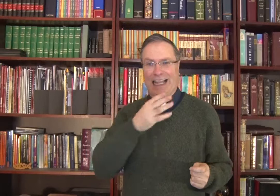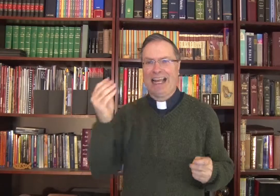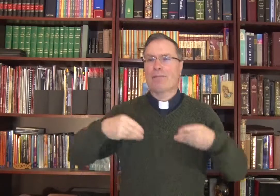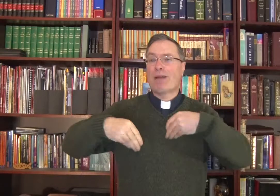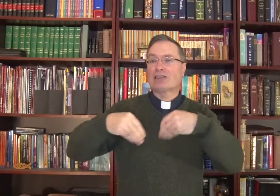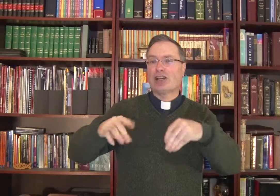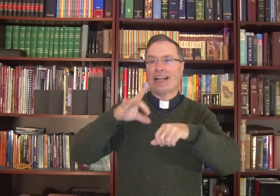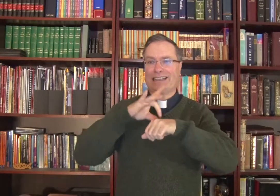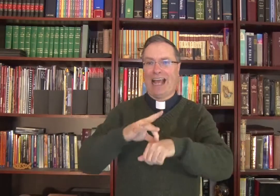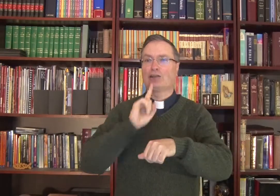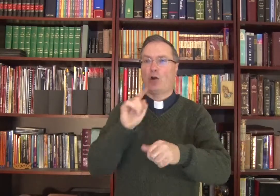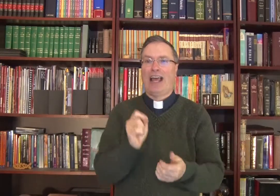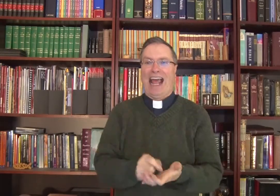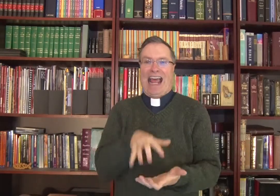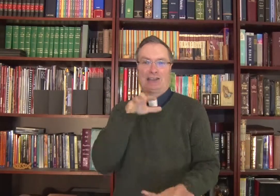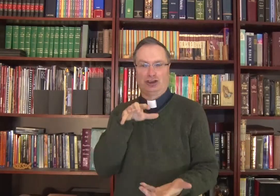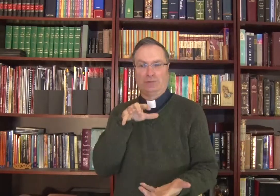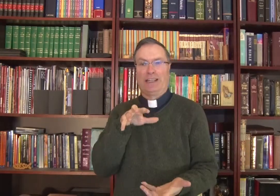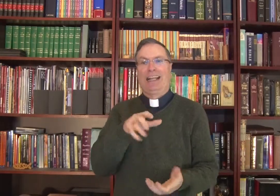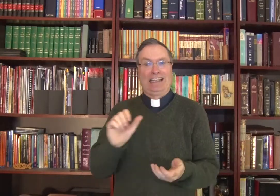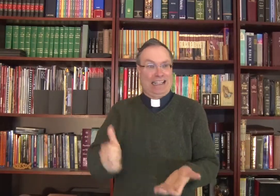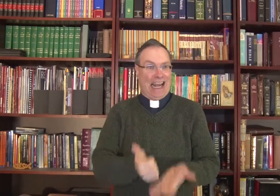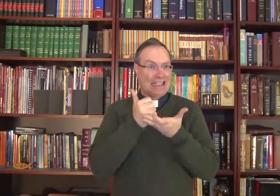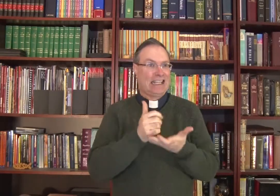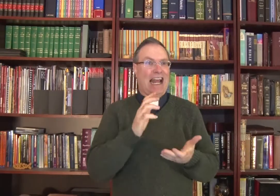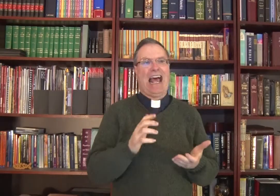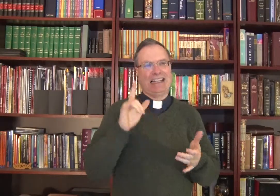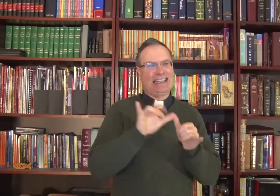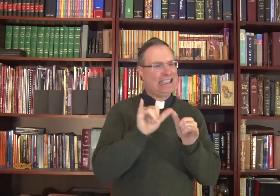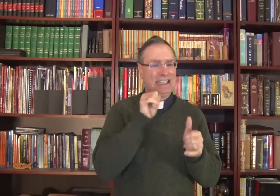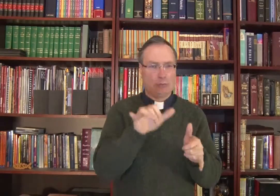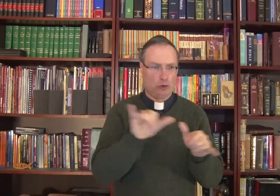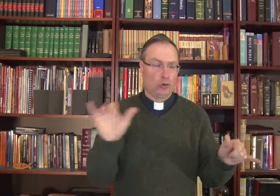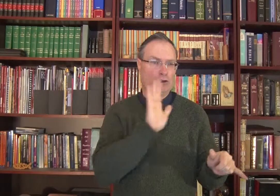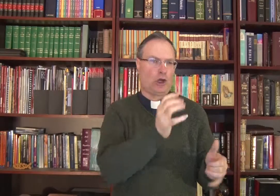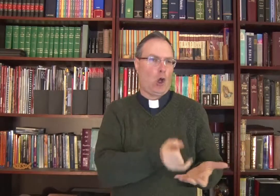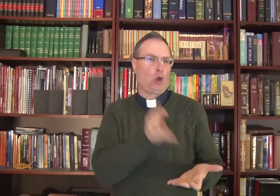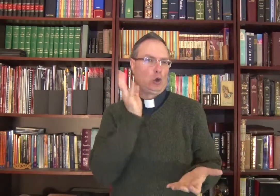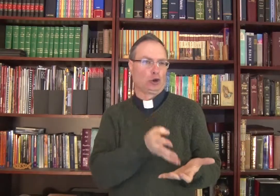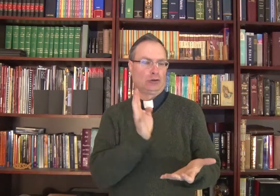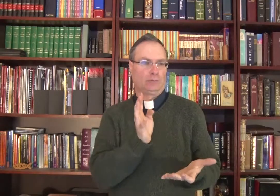et les marchands de la terre se sont enrichis grâce à la démesure de son luxe.»